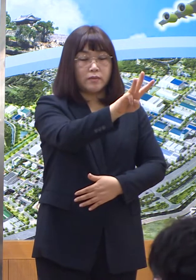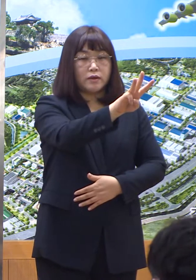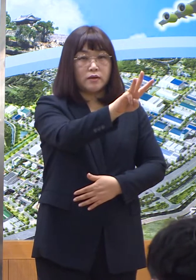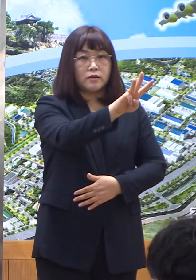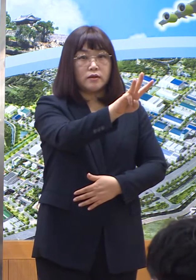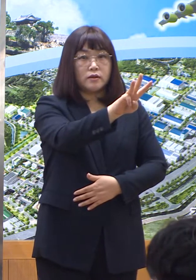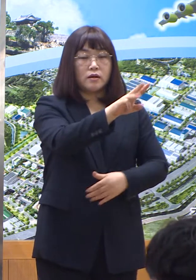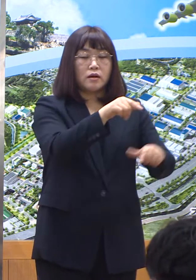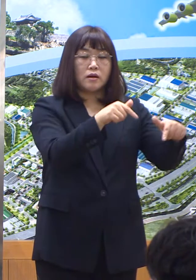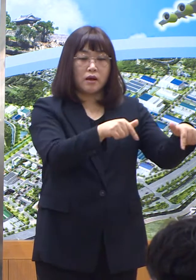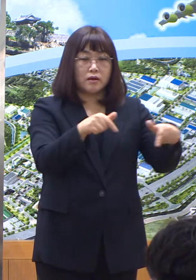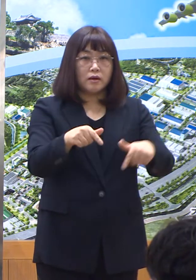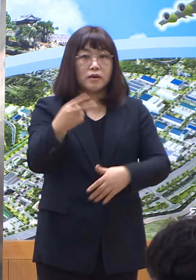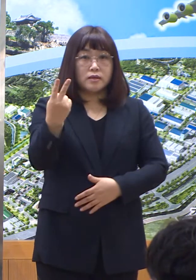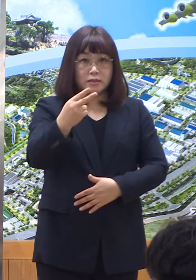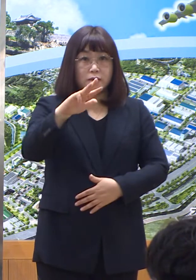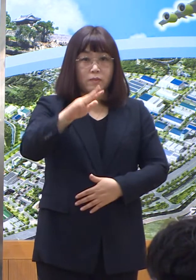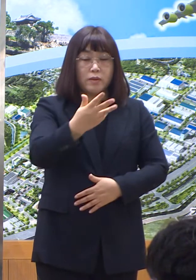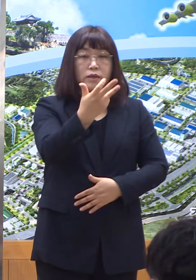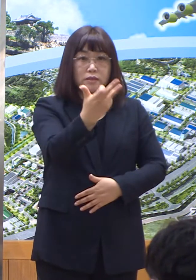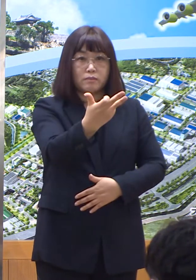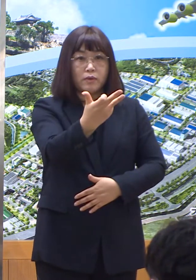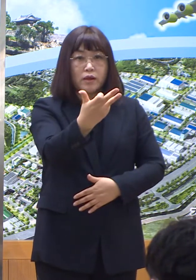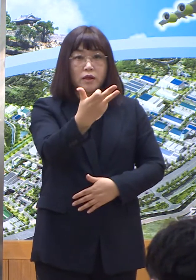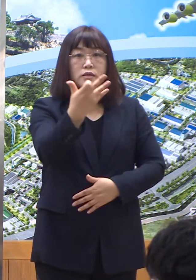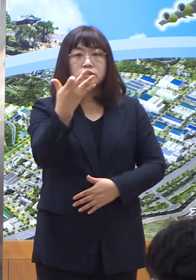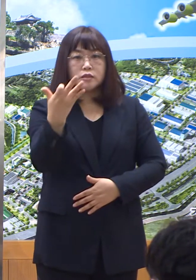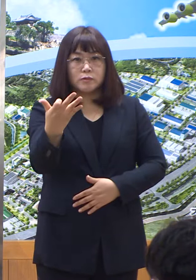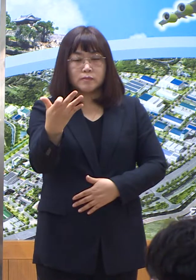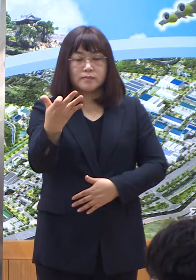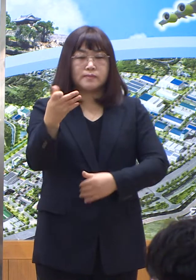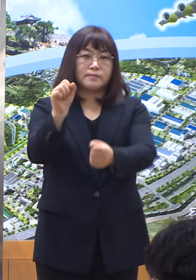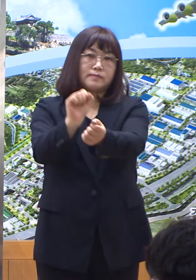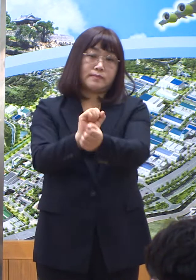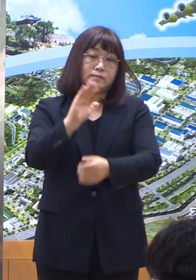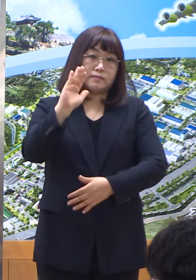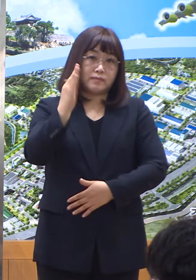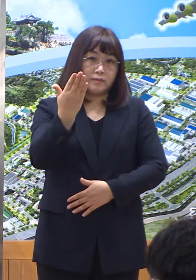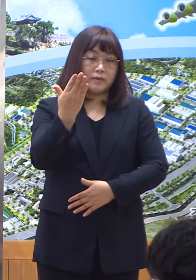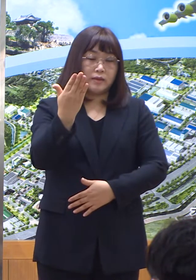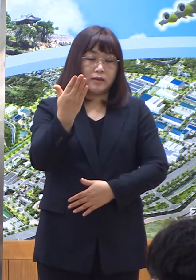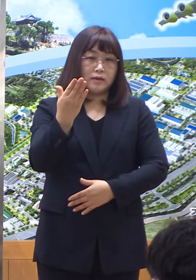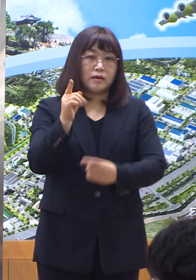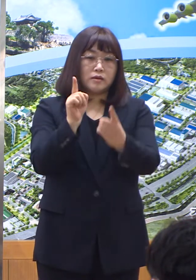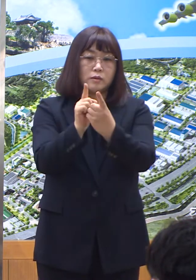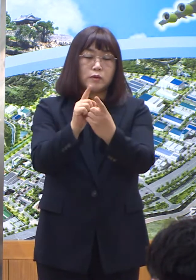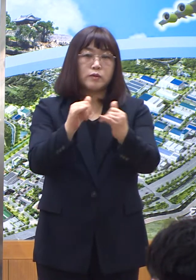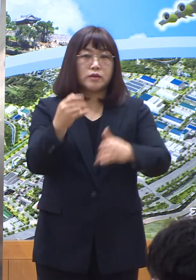각각 2818, 2819번의 접촉자로 접촉자 검사에서 양성 판정을